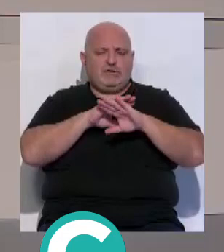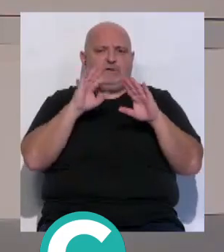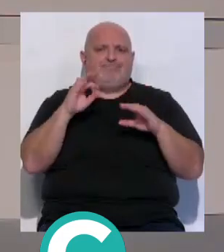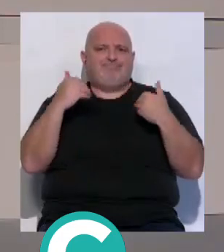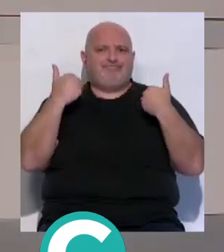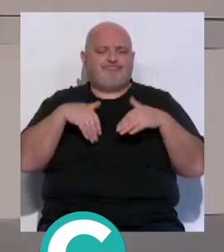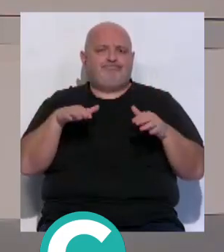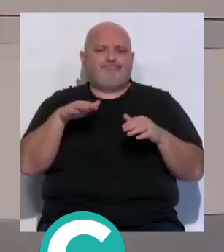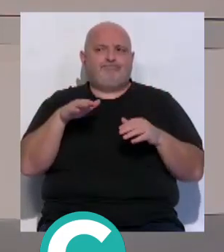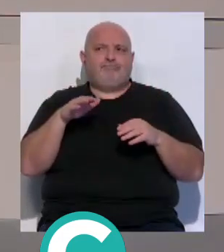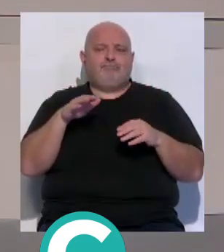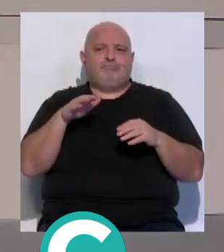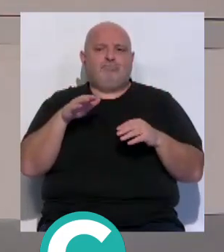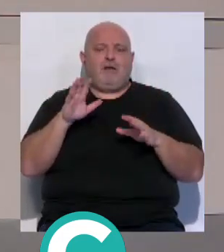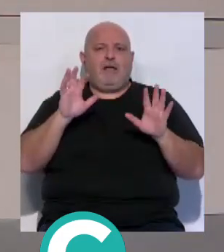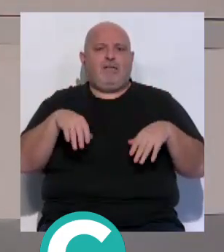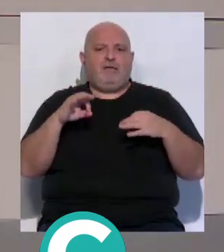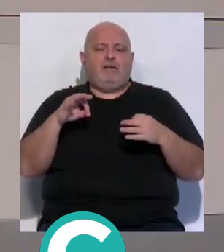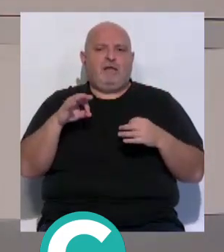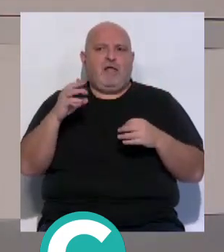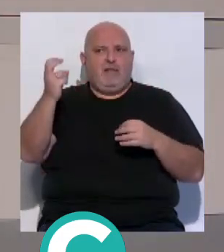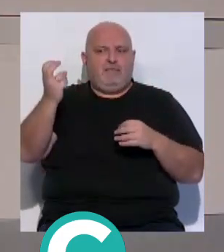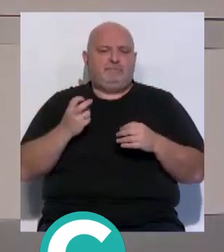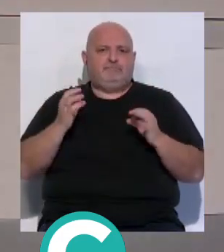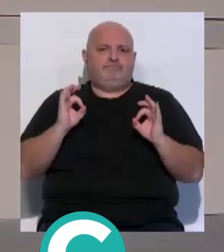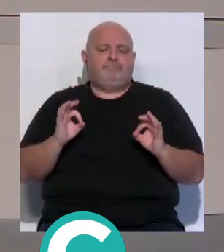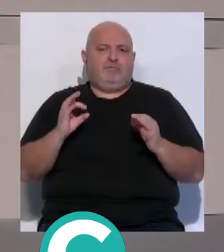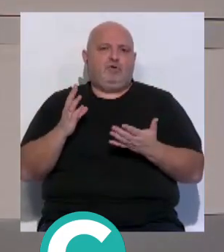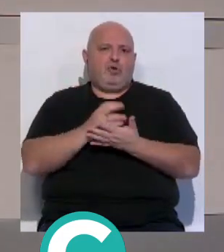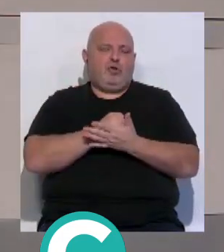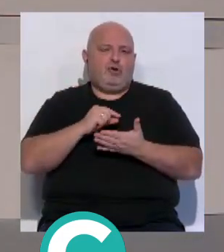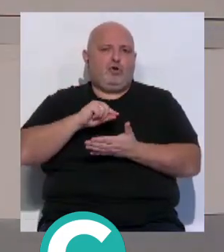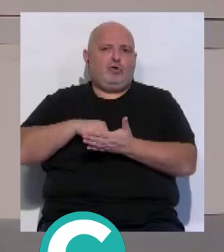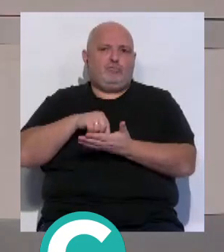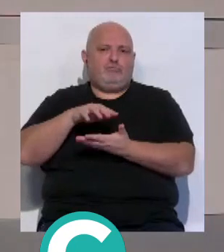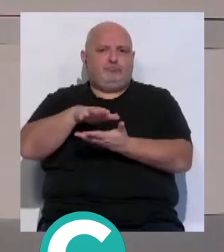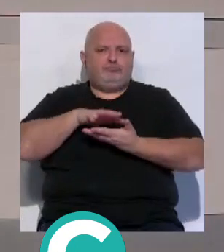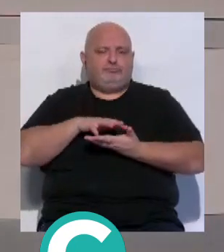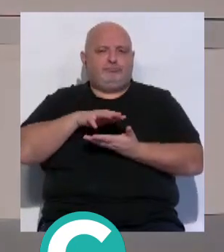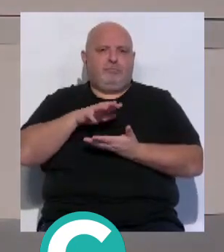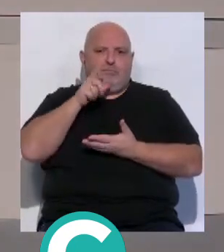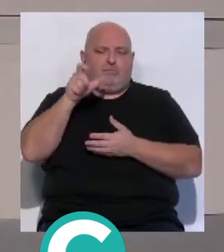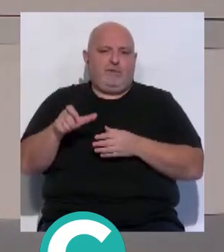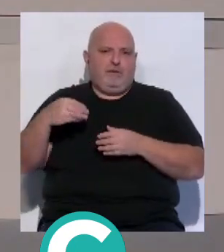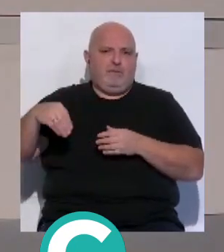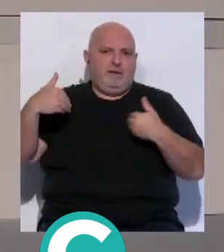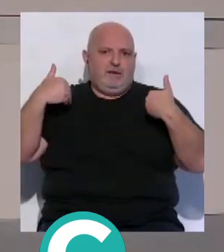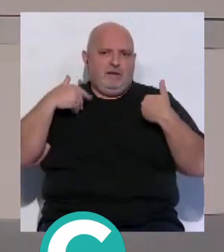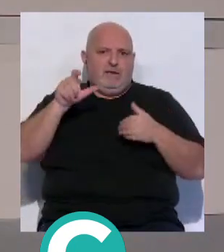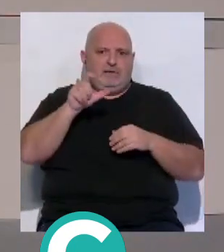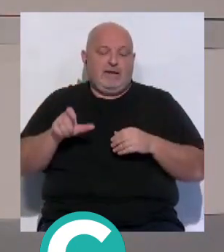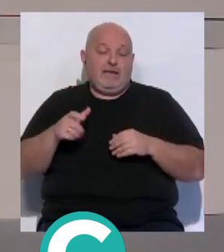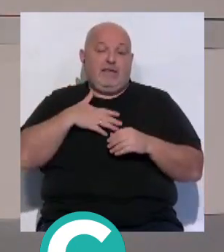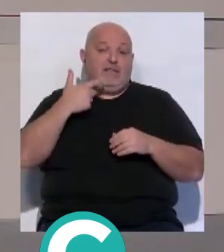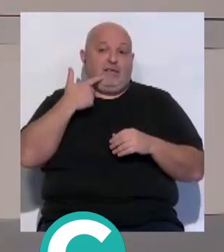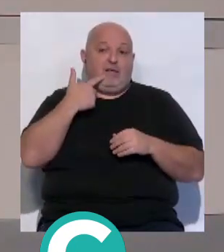el Cádiz recibe todos los contratos firmados por el presidente de la Lazio con lo cual es cuando